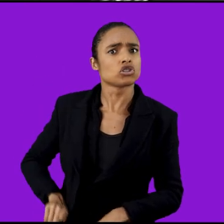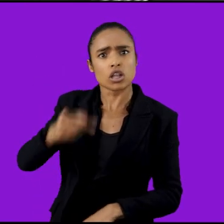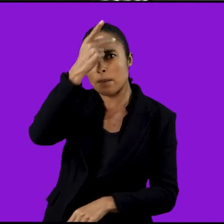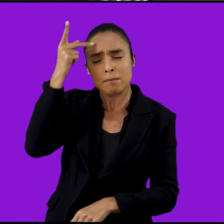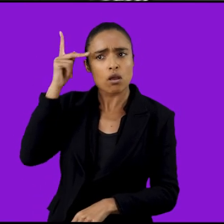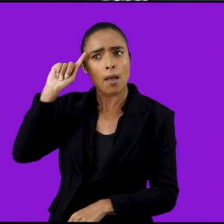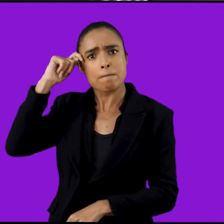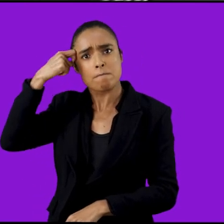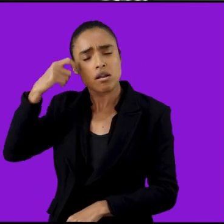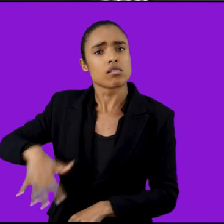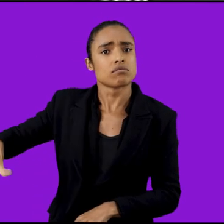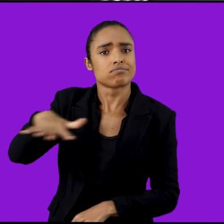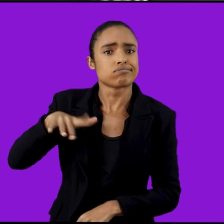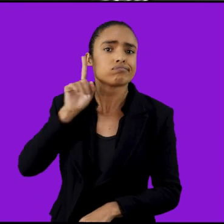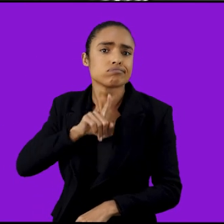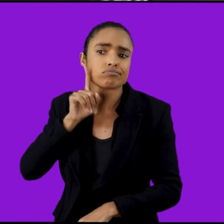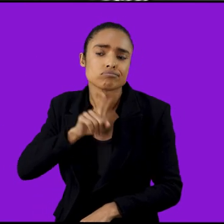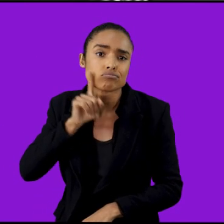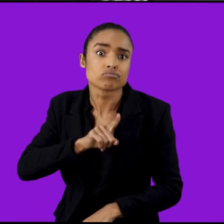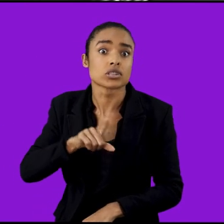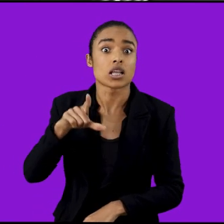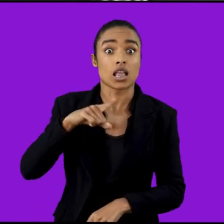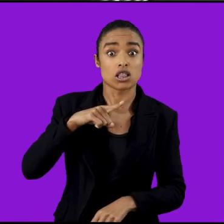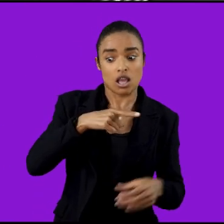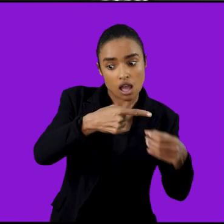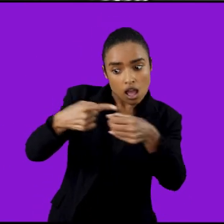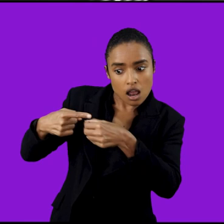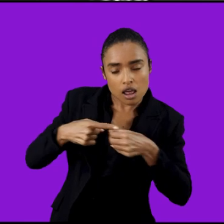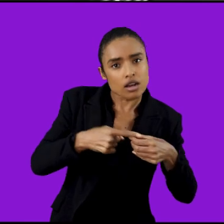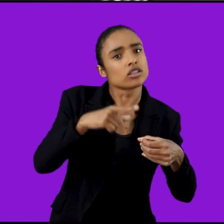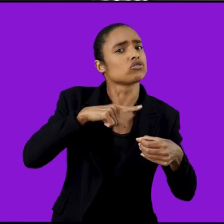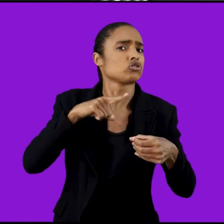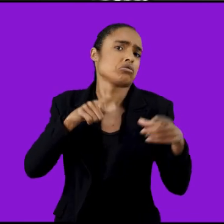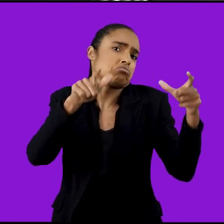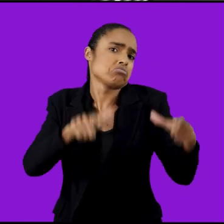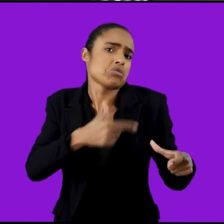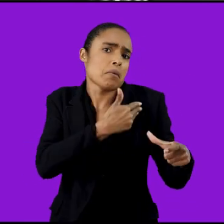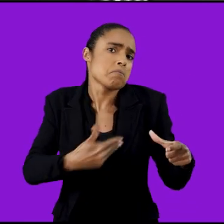um fenômeno bastante curioso. Muitas cidades tinham piscinas públicas. Tava pra que a